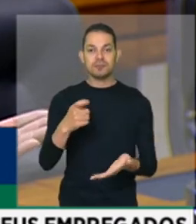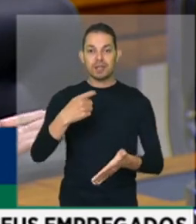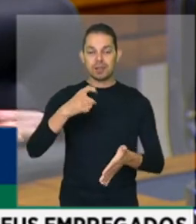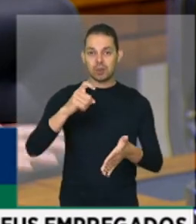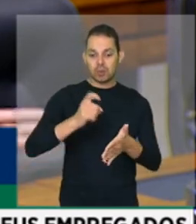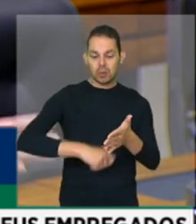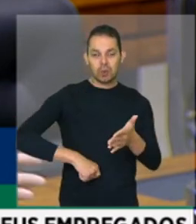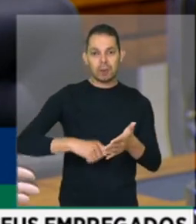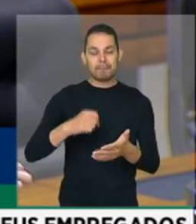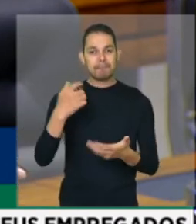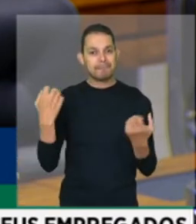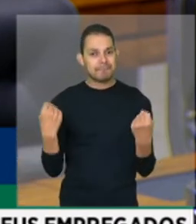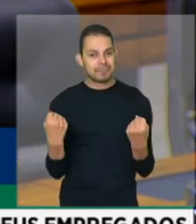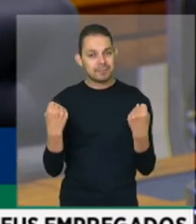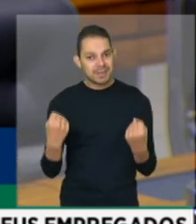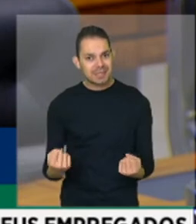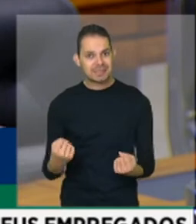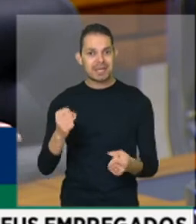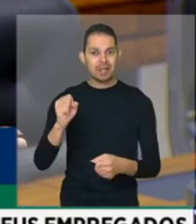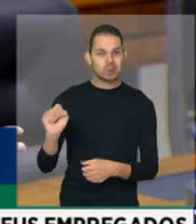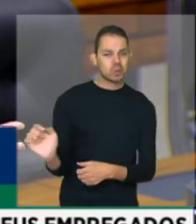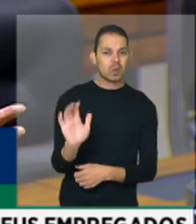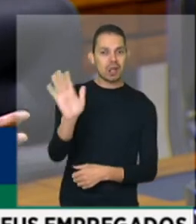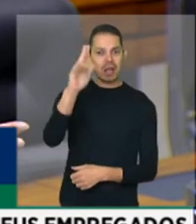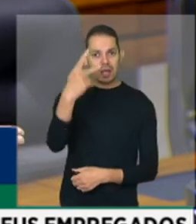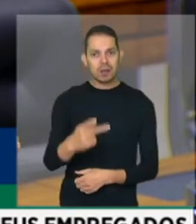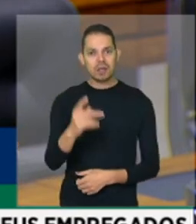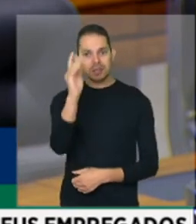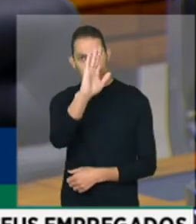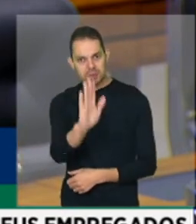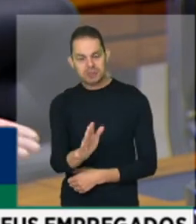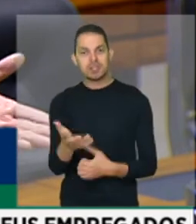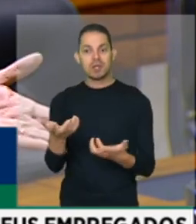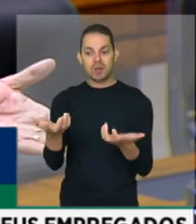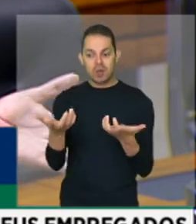VACINAÇÃO. ALÉM DA CARGA TRIBUTÁRIA ALTÍSSIMA QUE O SETOR PRIVADO SE SUBMETE NO